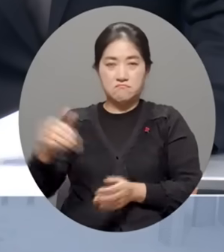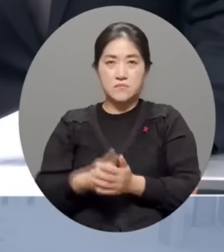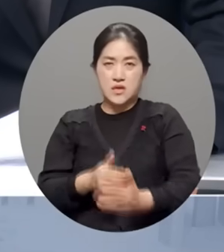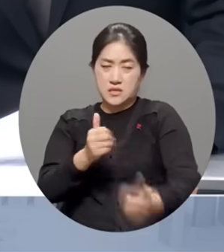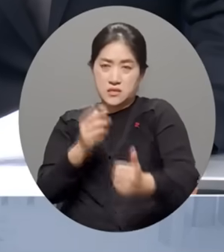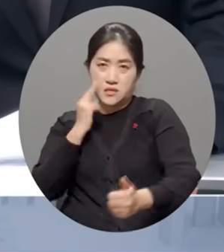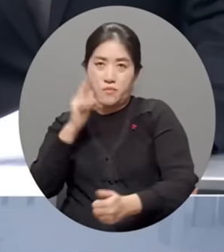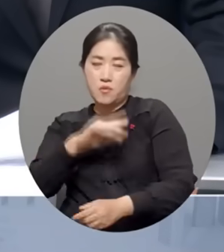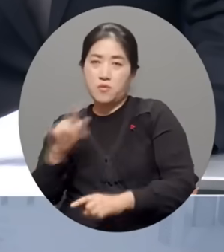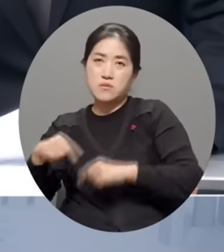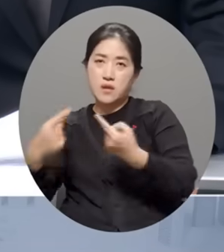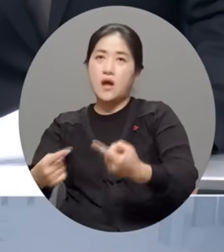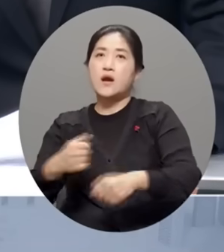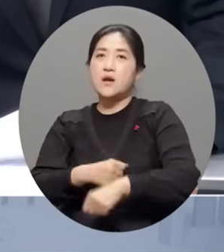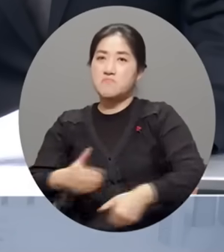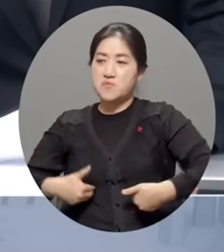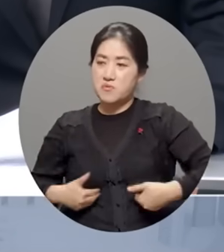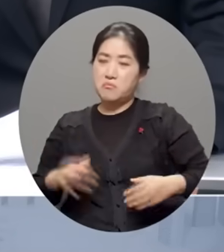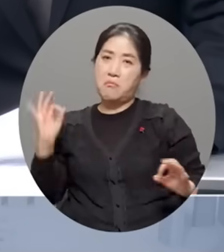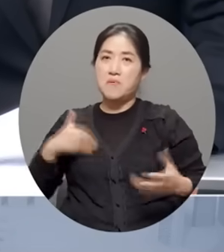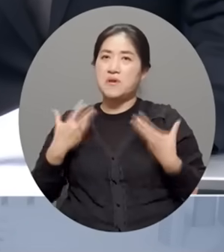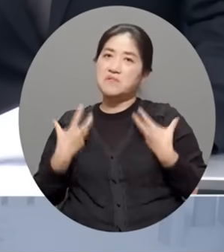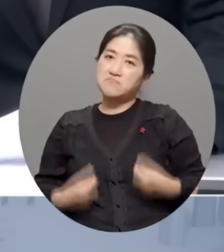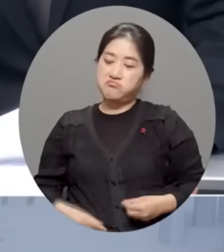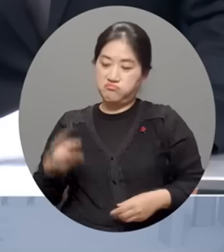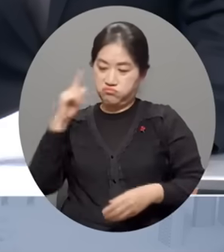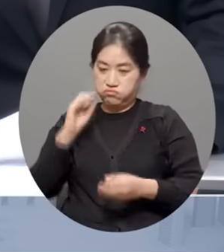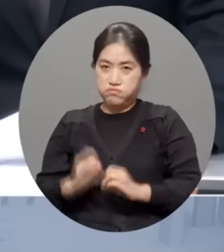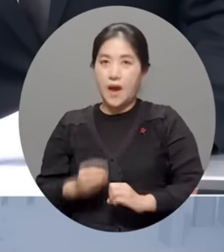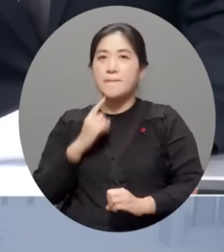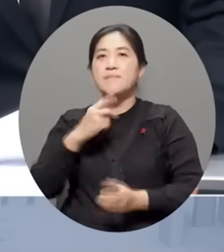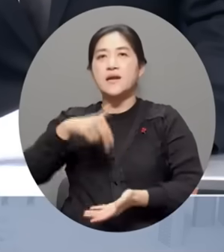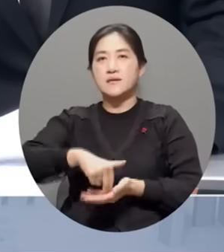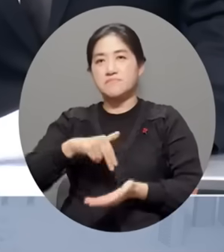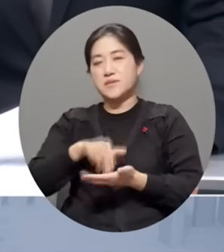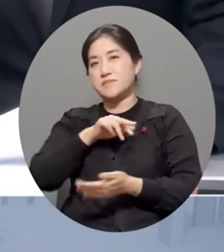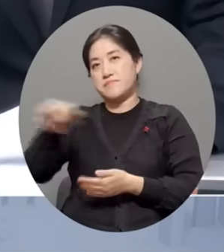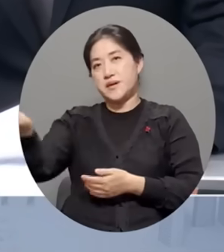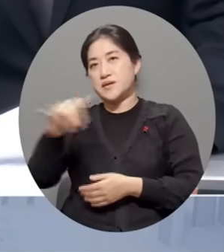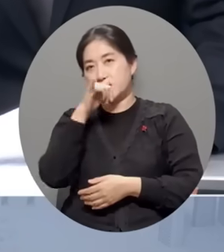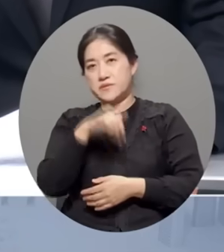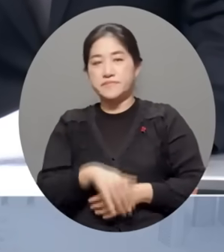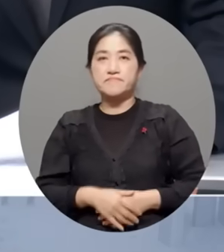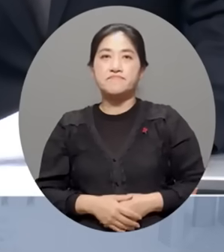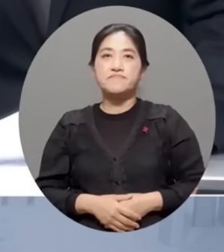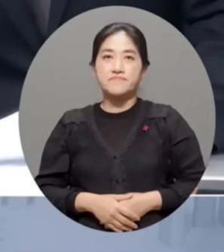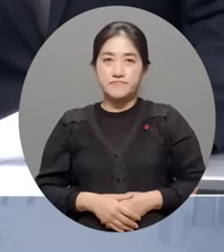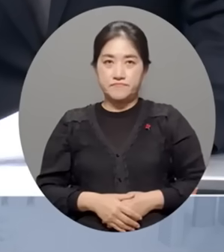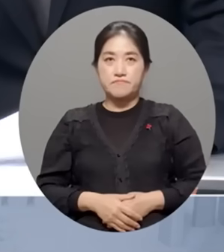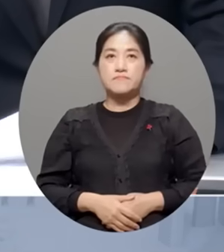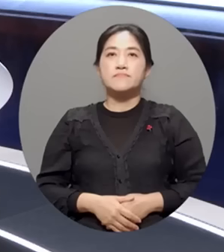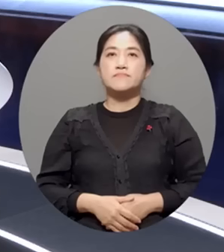반면에 유승민 전 의원 같은 경우는 험지에출마했어야 하는데 실망스럽고 생뚱맞다,